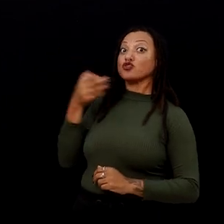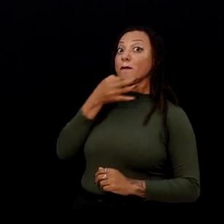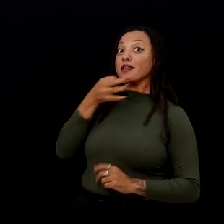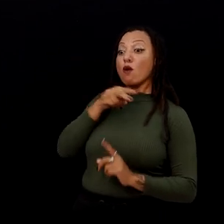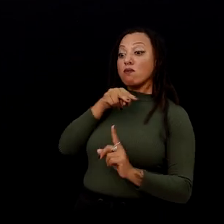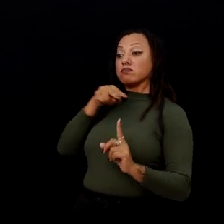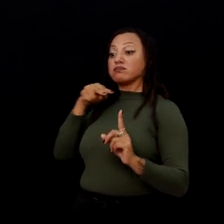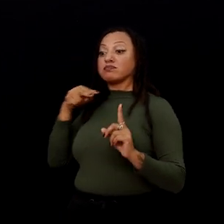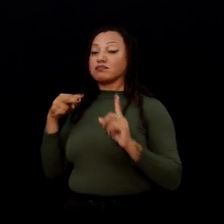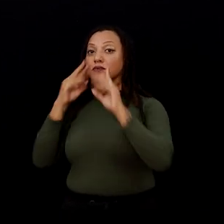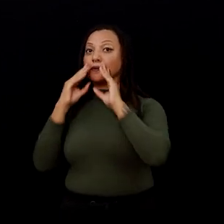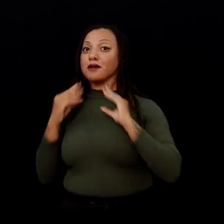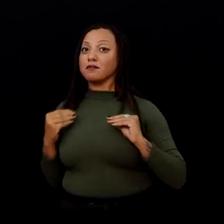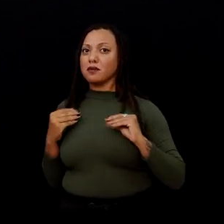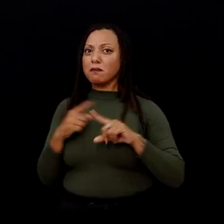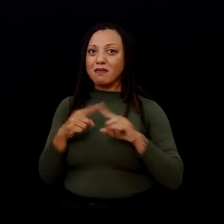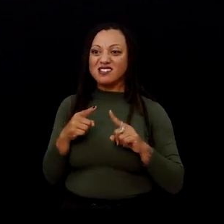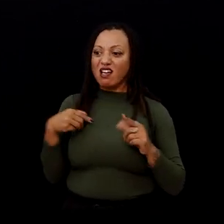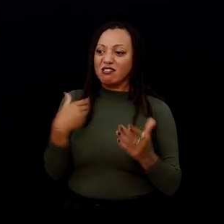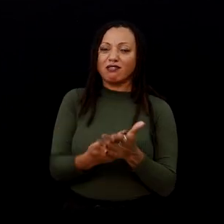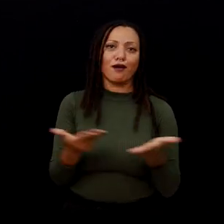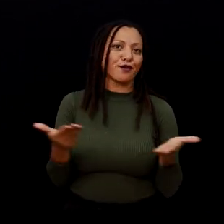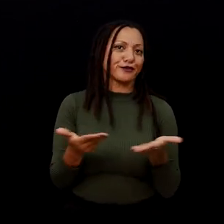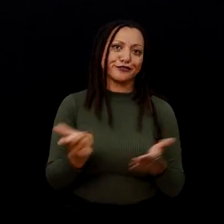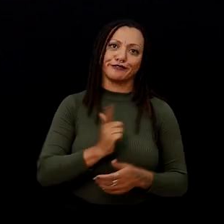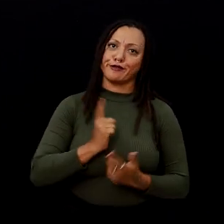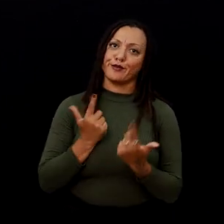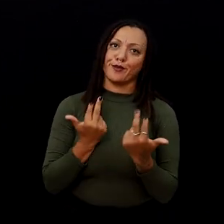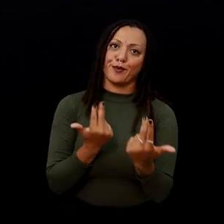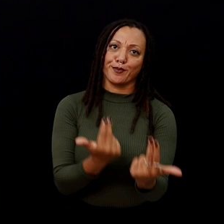do que ele via na visão dele ainda continua sendo hoje em dia.